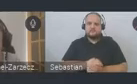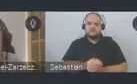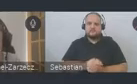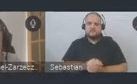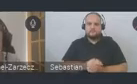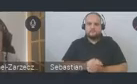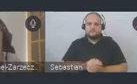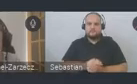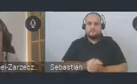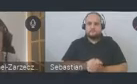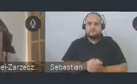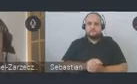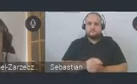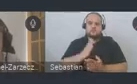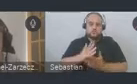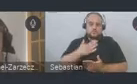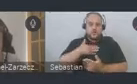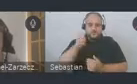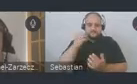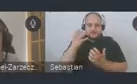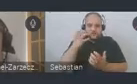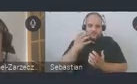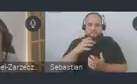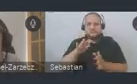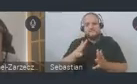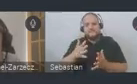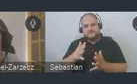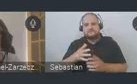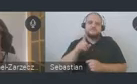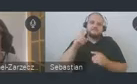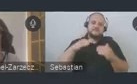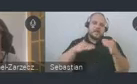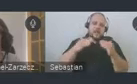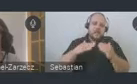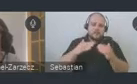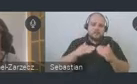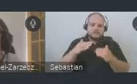Tutaj już mamy pierwszą wiadomość. "Niewysokie, zależy w jakiej dziedzinie.